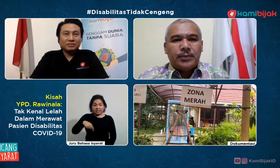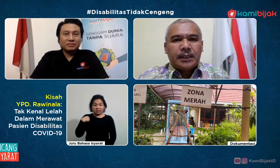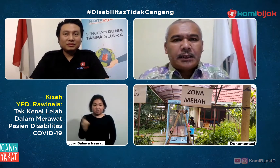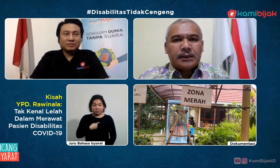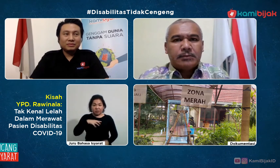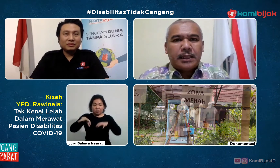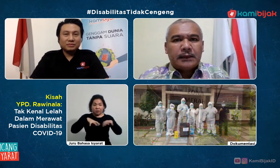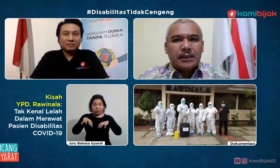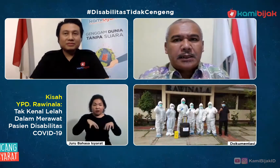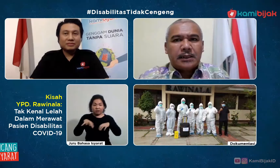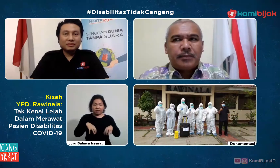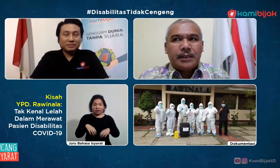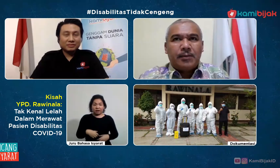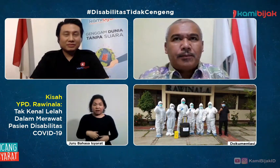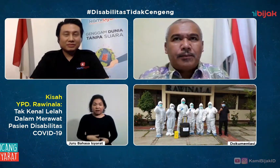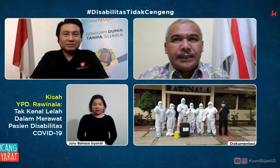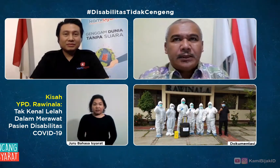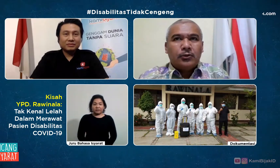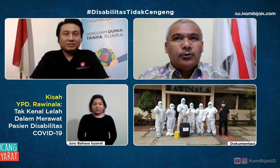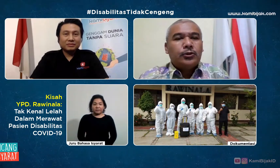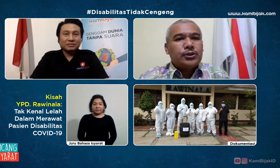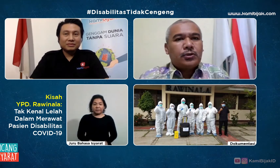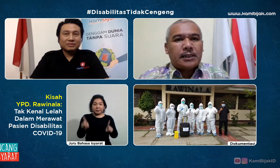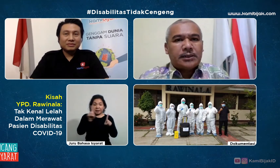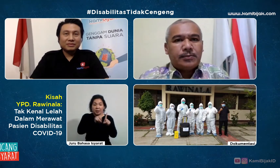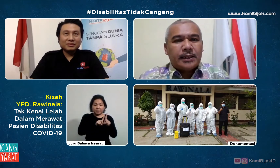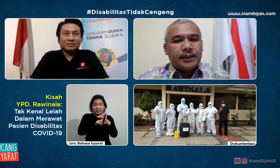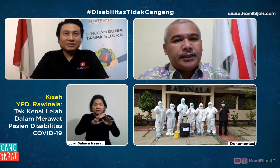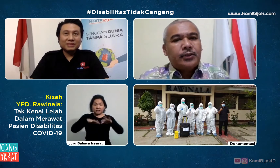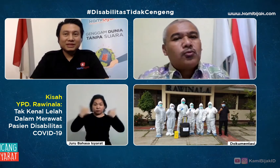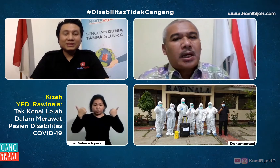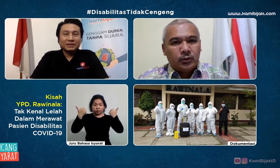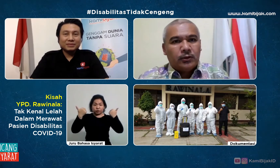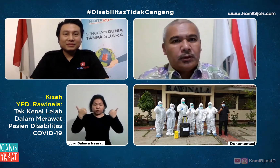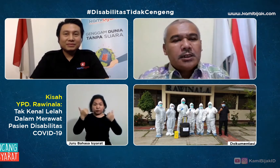Kami tetap memberikan kesempatan kepada pendamping untuk isolasi Mandiri di rumah dulu